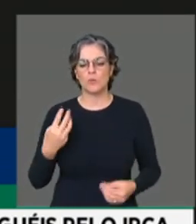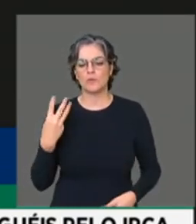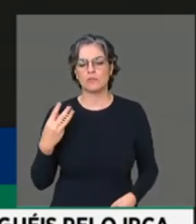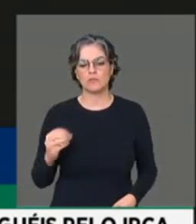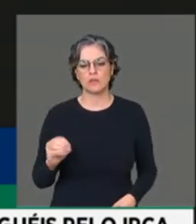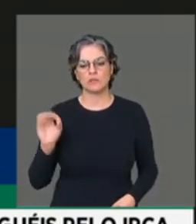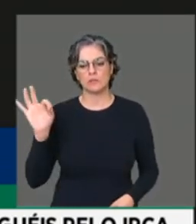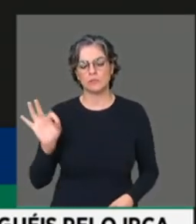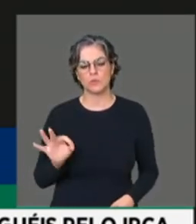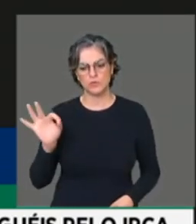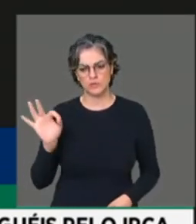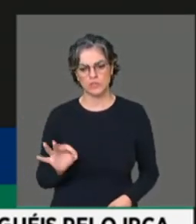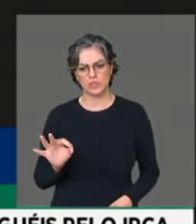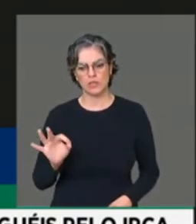EQUIVOCADAMENTE, ACREDITO É O IGP DI BATENDO 30% EM ABRIL, O